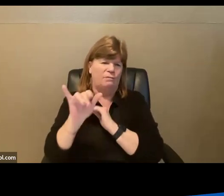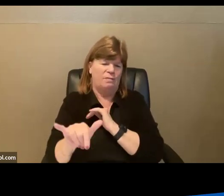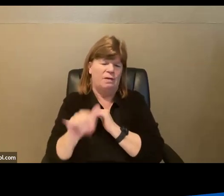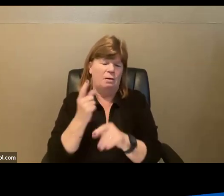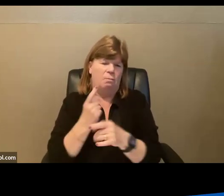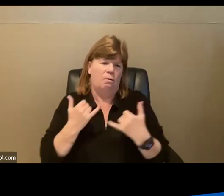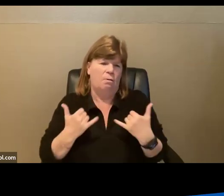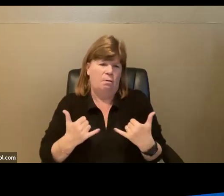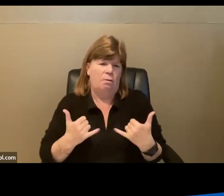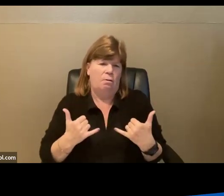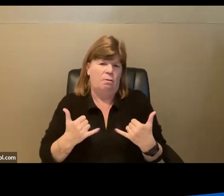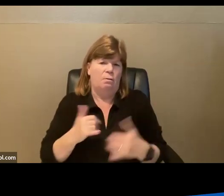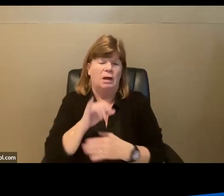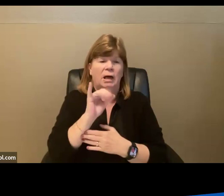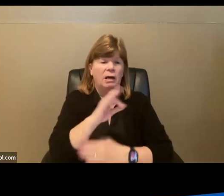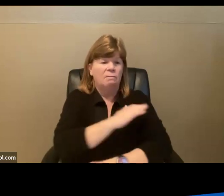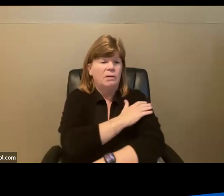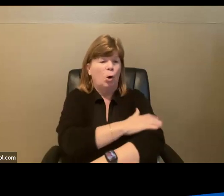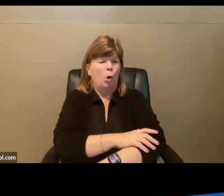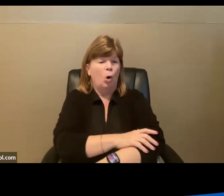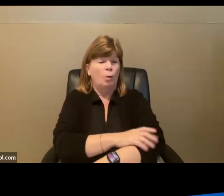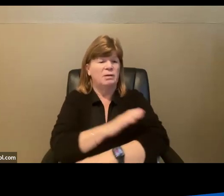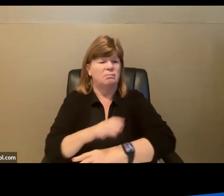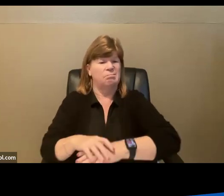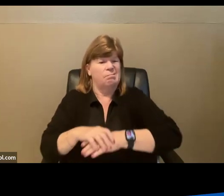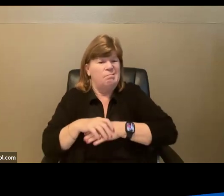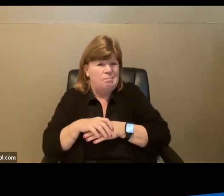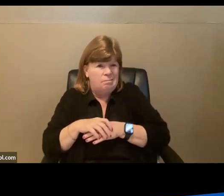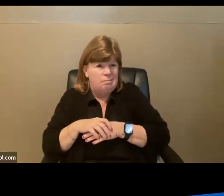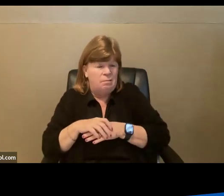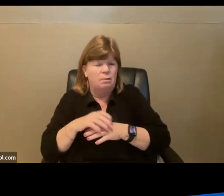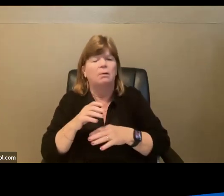Ahora, si el brazo está contraído, será necesario hacer